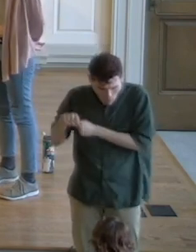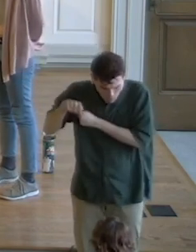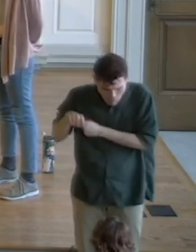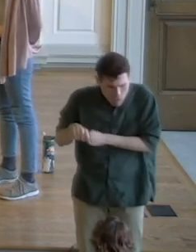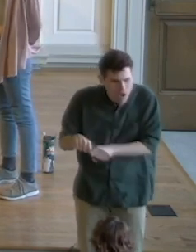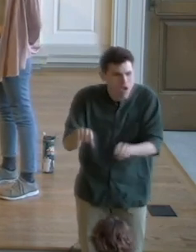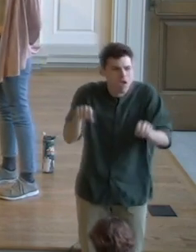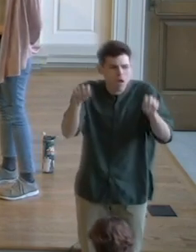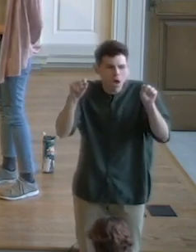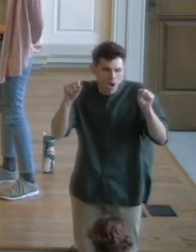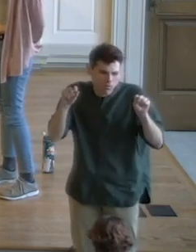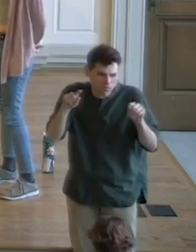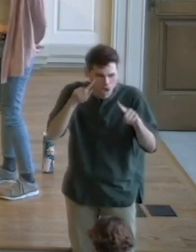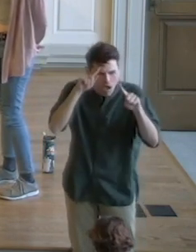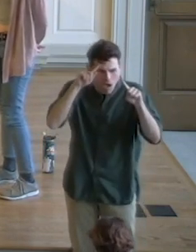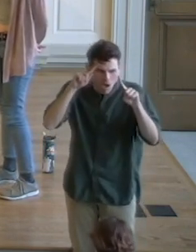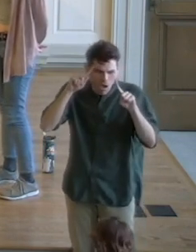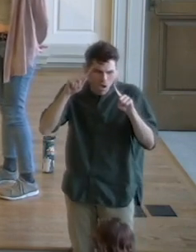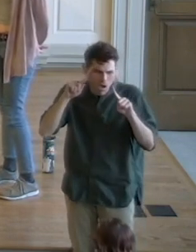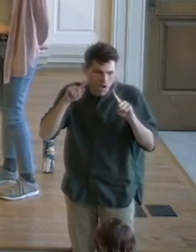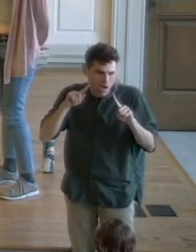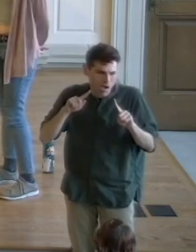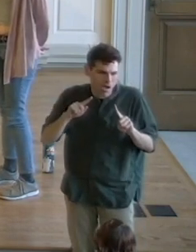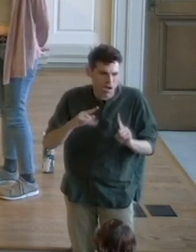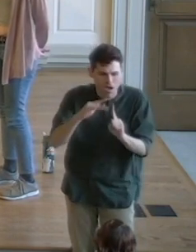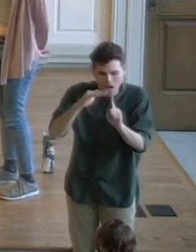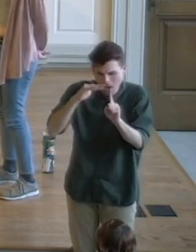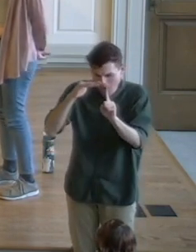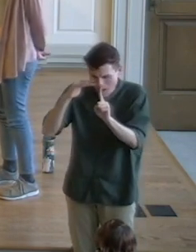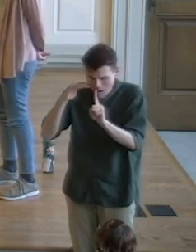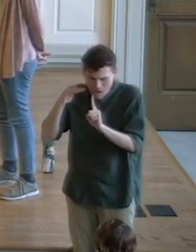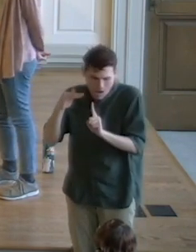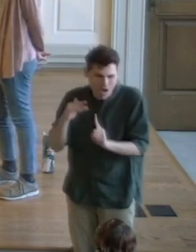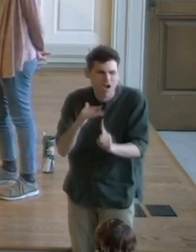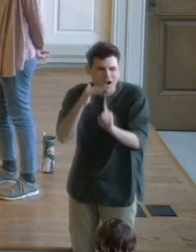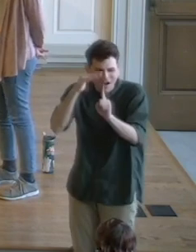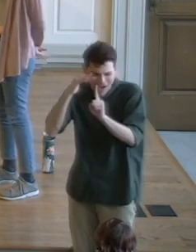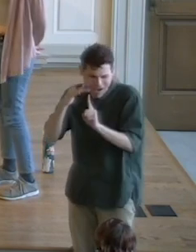Mantén la cabeza abierta